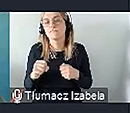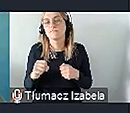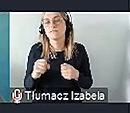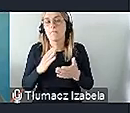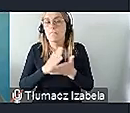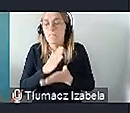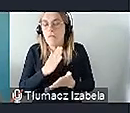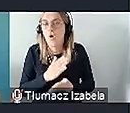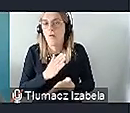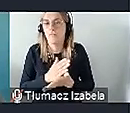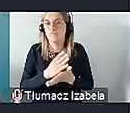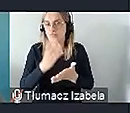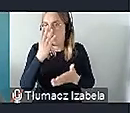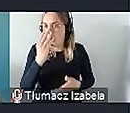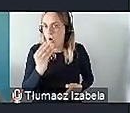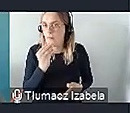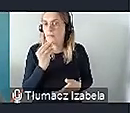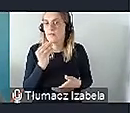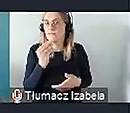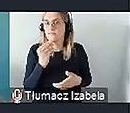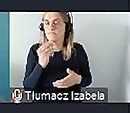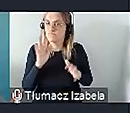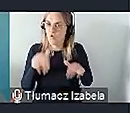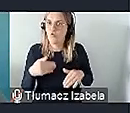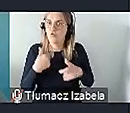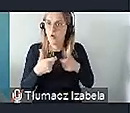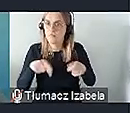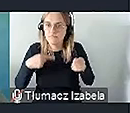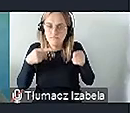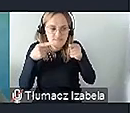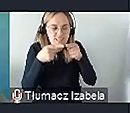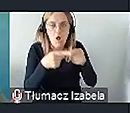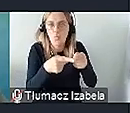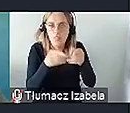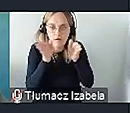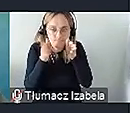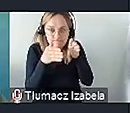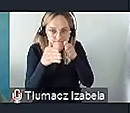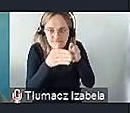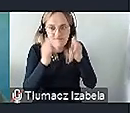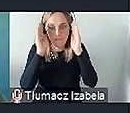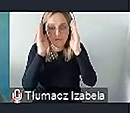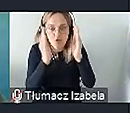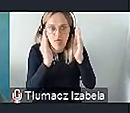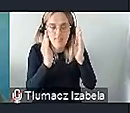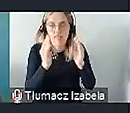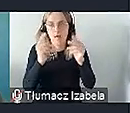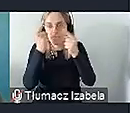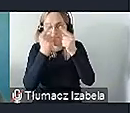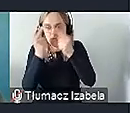że za pomocą obrazu możemy ukierunkować myślenie, możemy dać stymulację do początku ciekawej dyskusji.